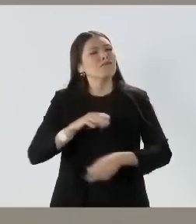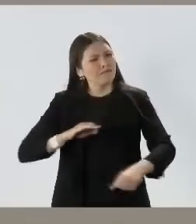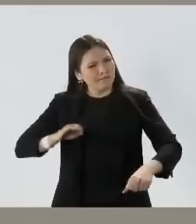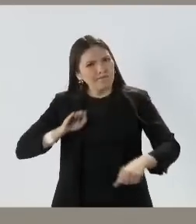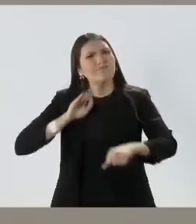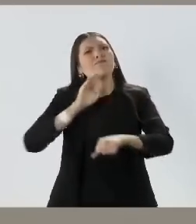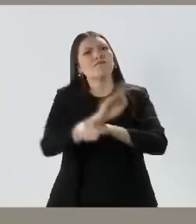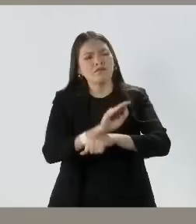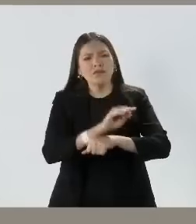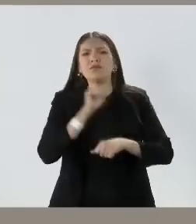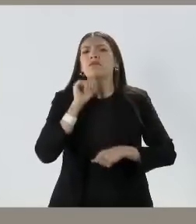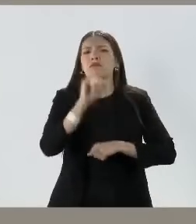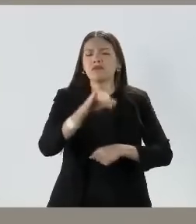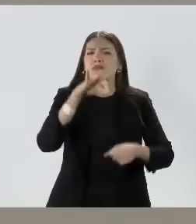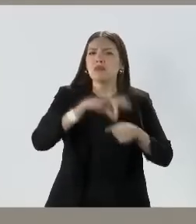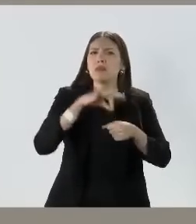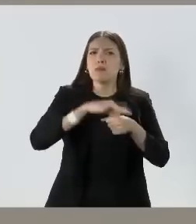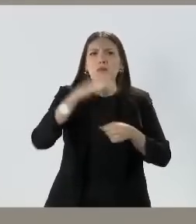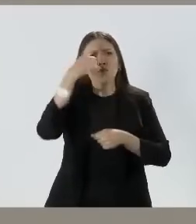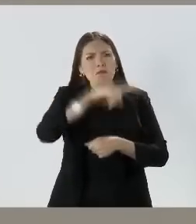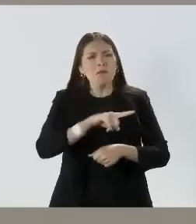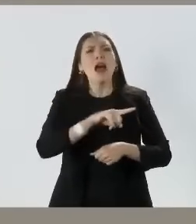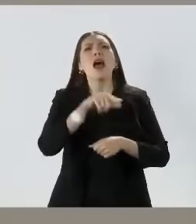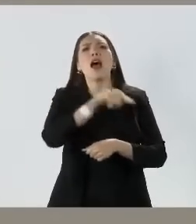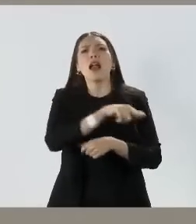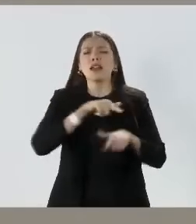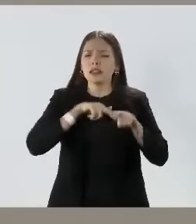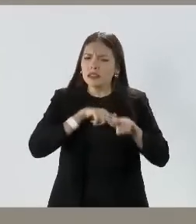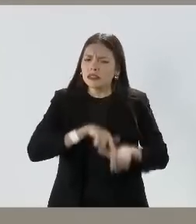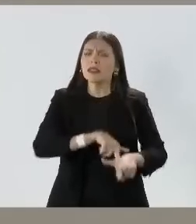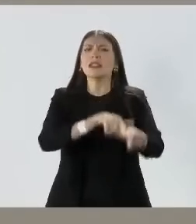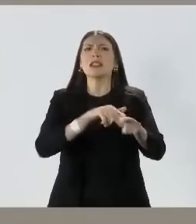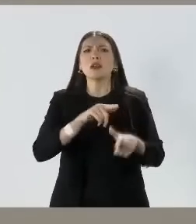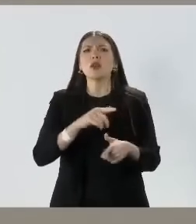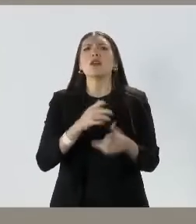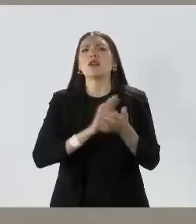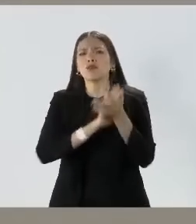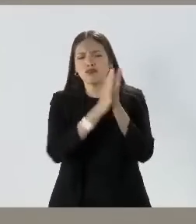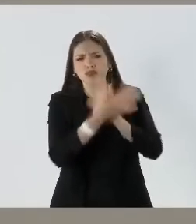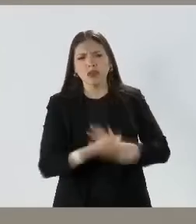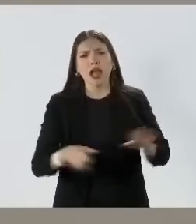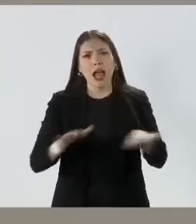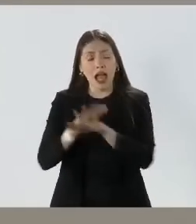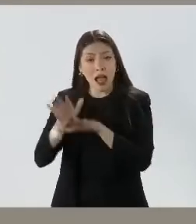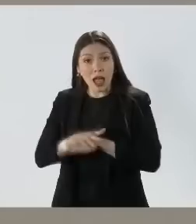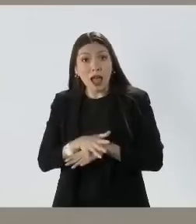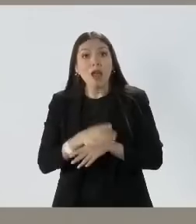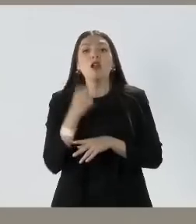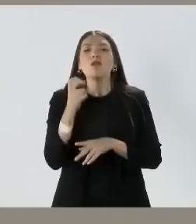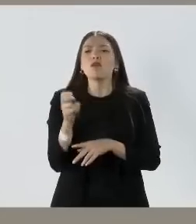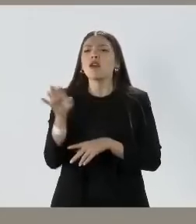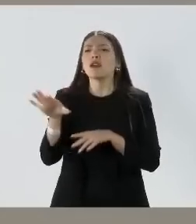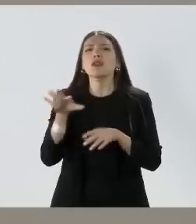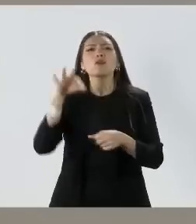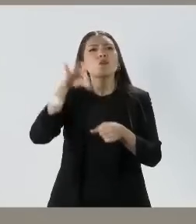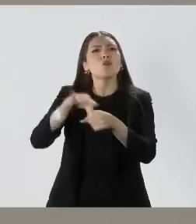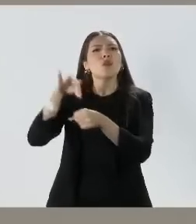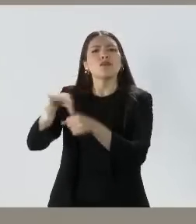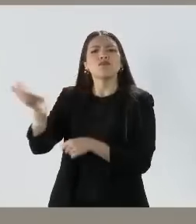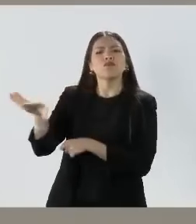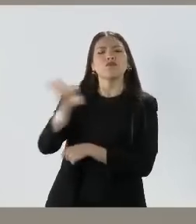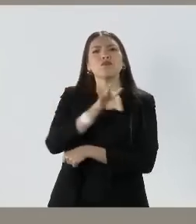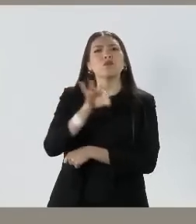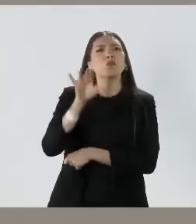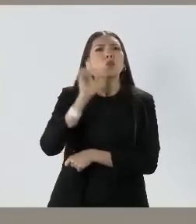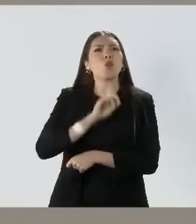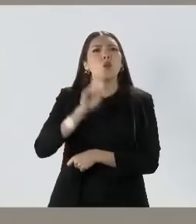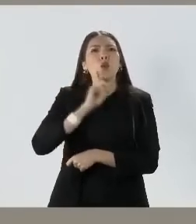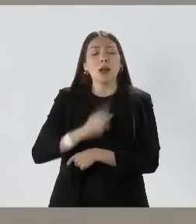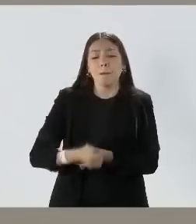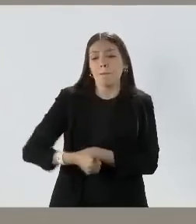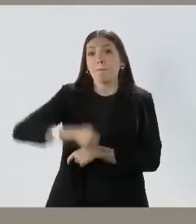transformación y eligieron a la primera mujer presidenta y también eligieron jefa